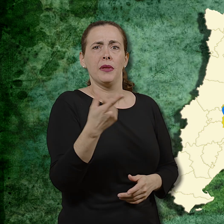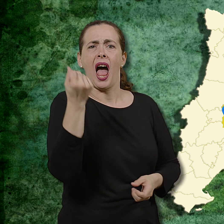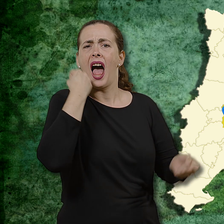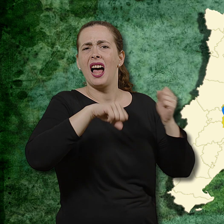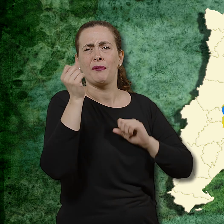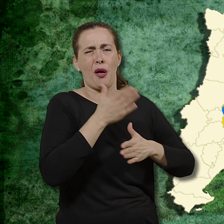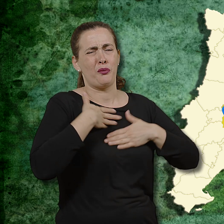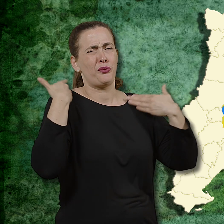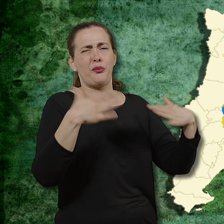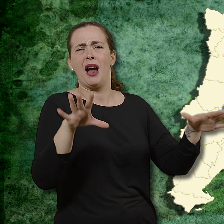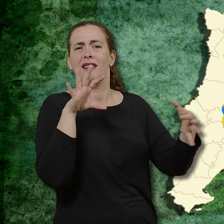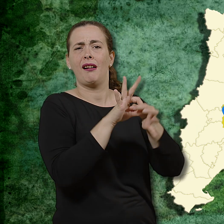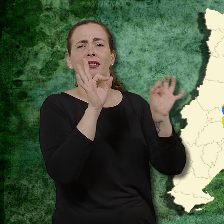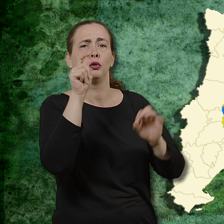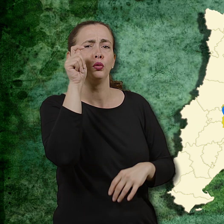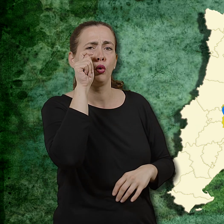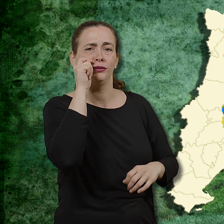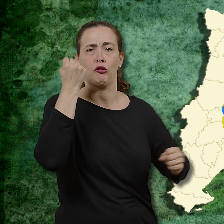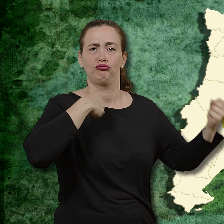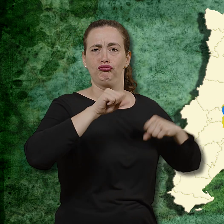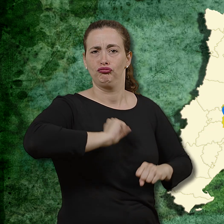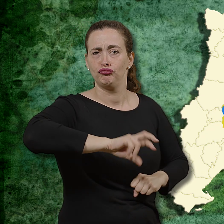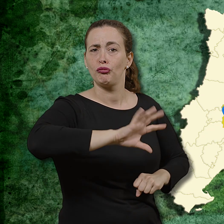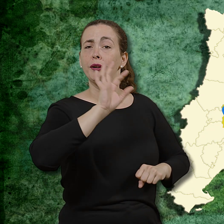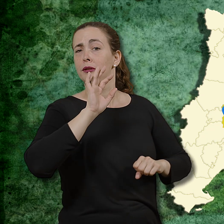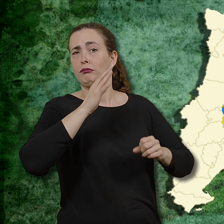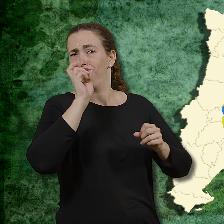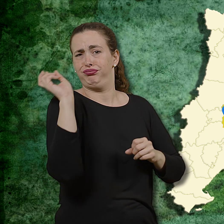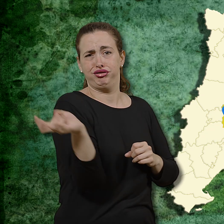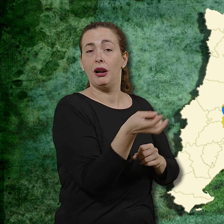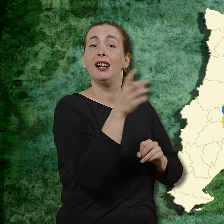Practicar alguna de les opcions de turisme actiu que ofereix Bellpuig.